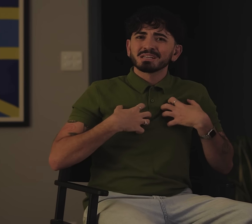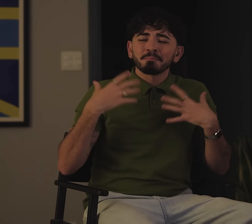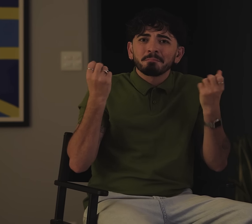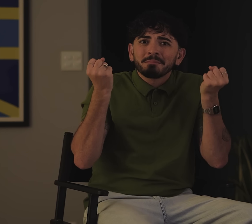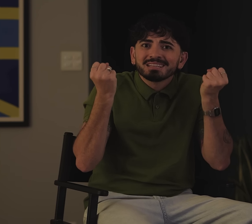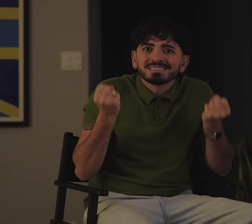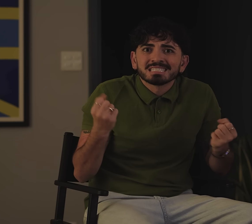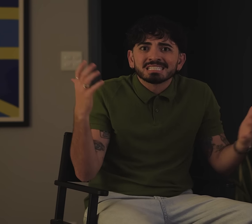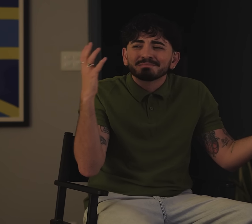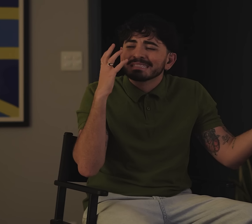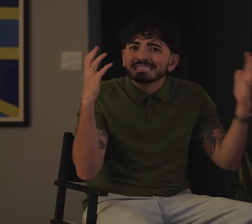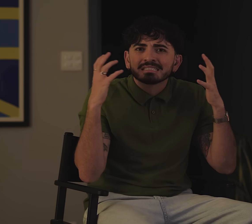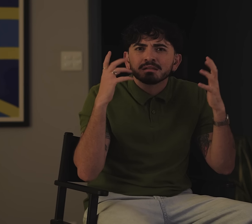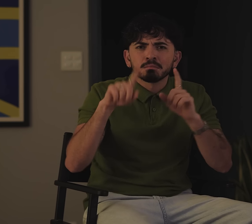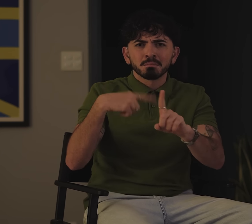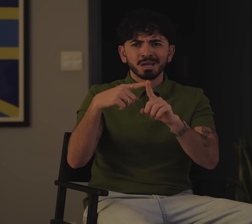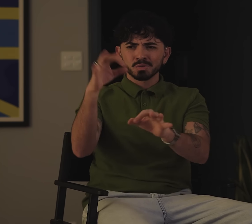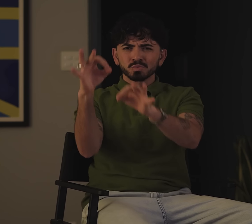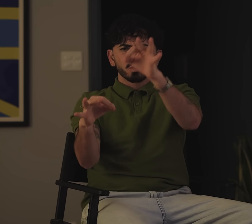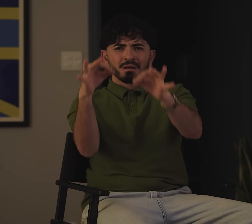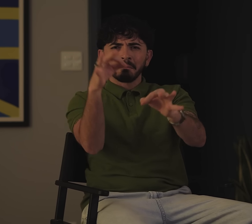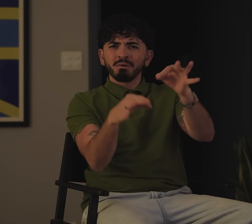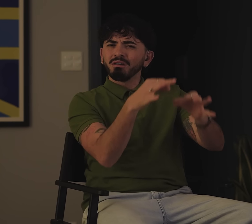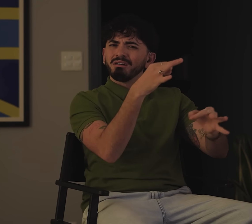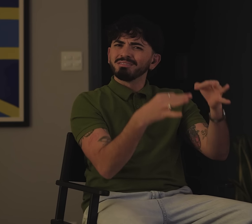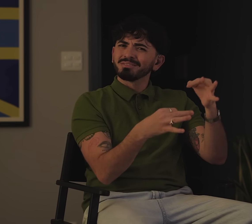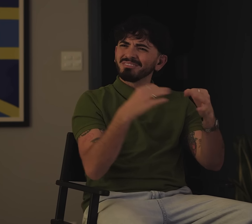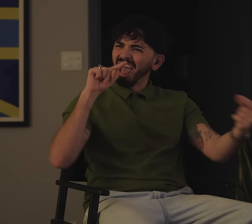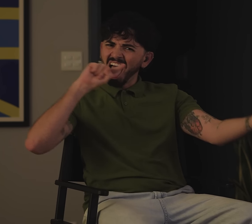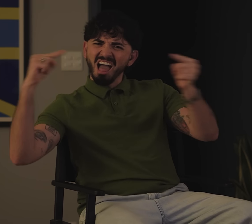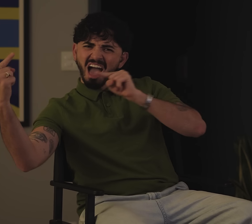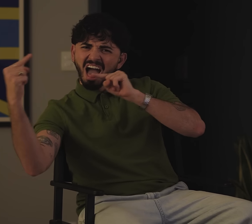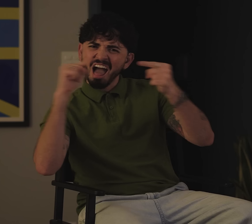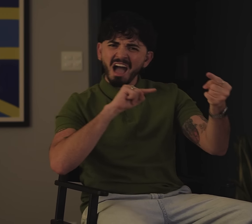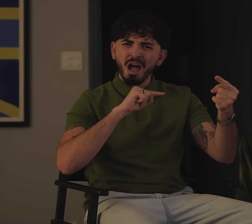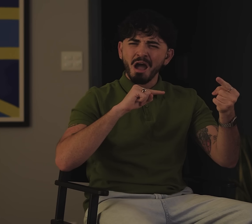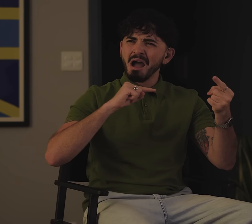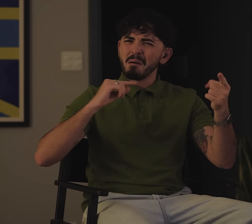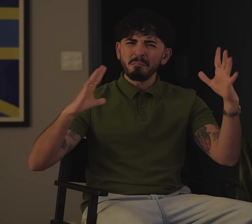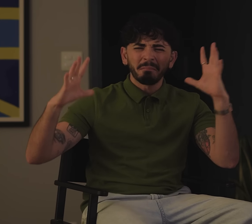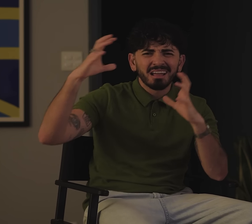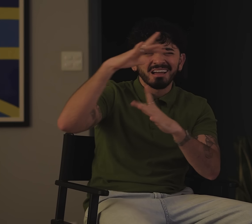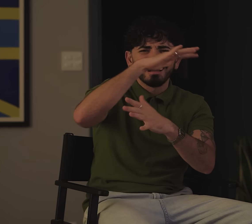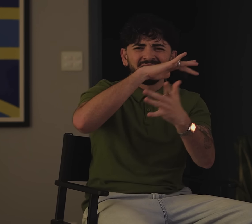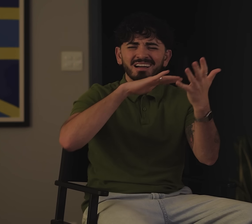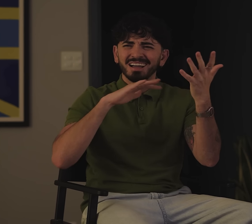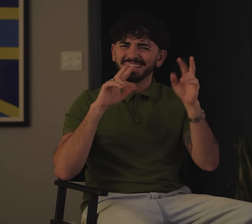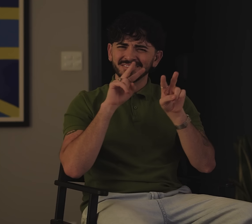além de muita pressão, julgamentos e situações da vida real que me machucaram.